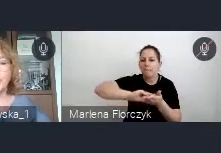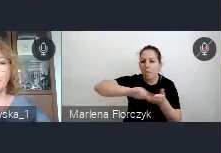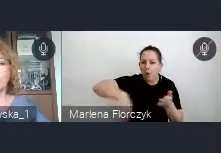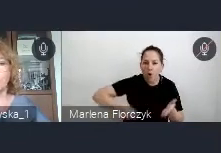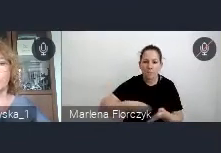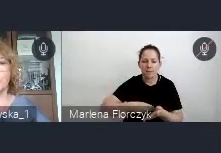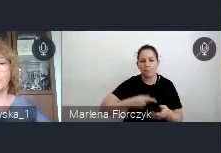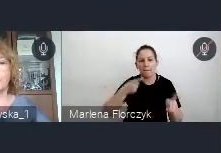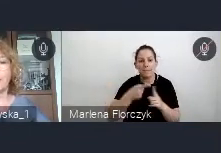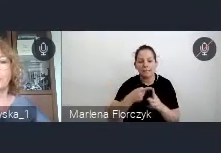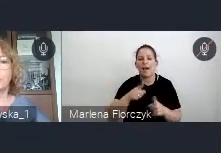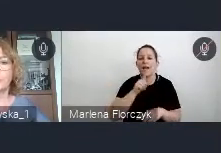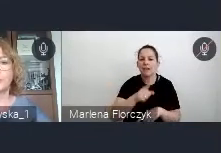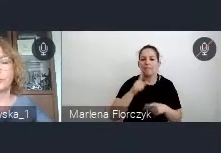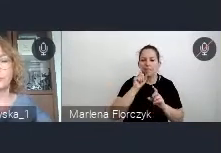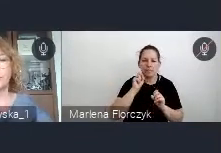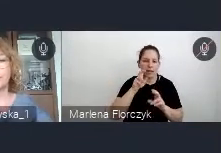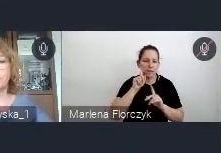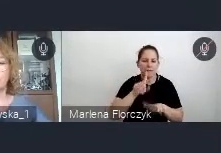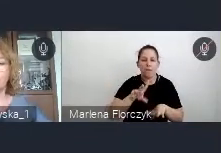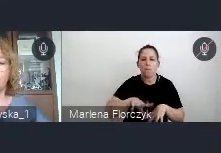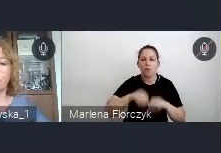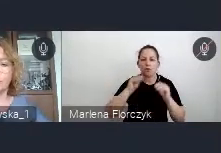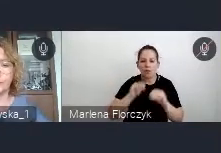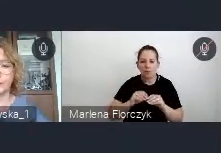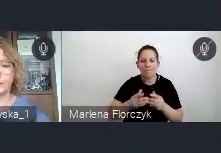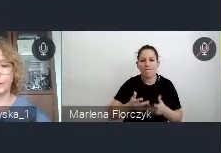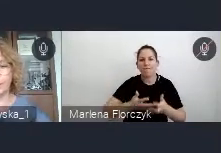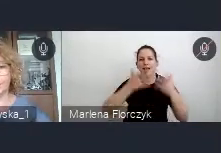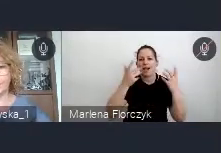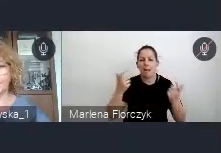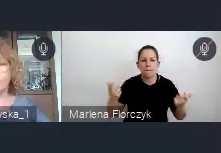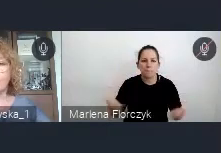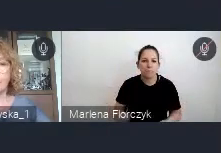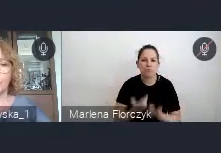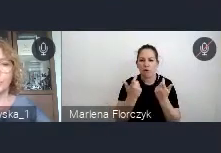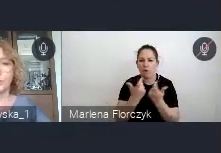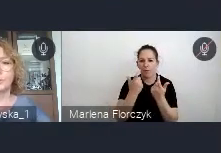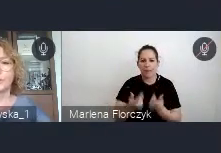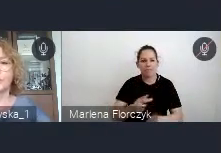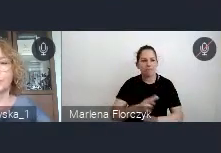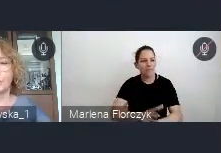ale to dopiero tak naprawdę początek wielkiej przygody z neutralnością klimatyczną